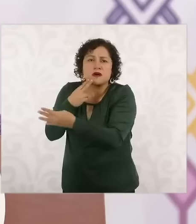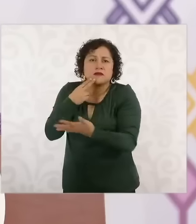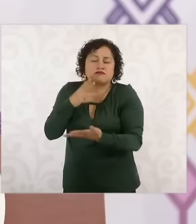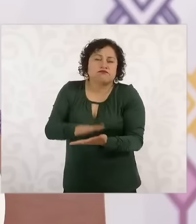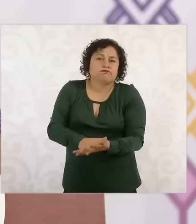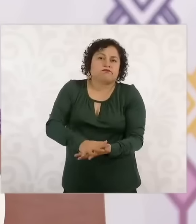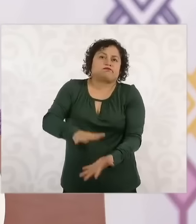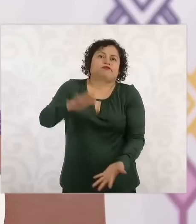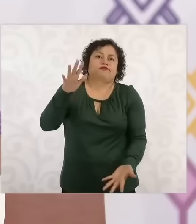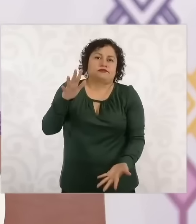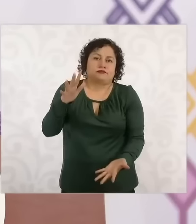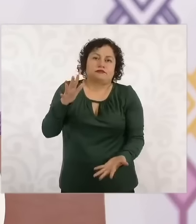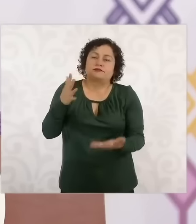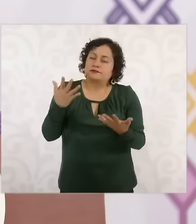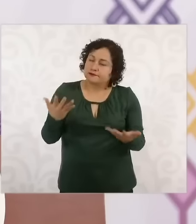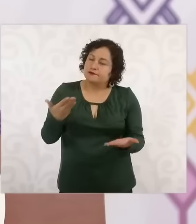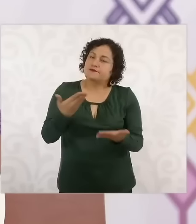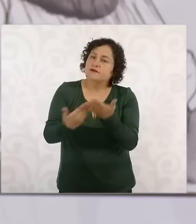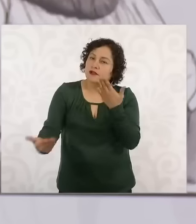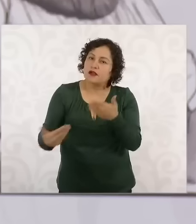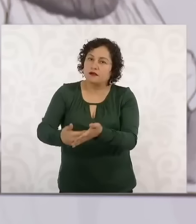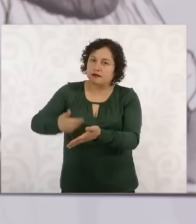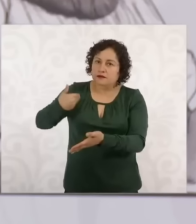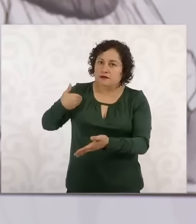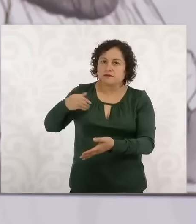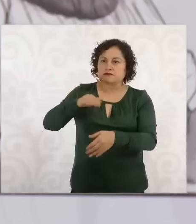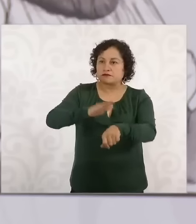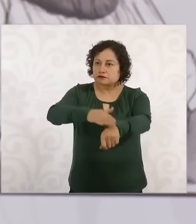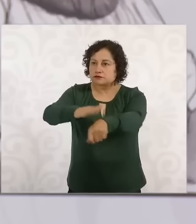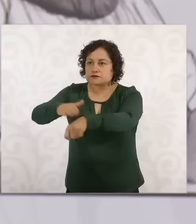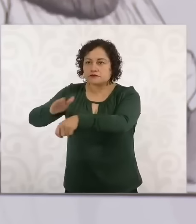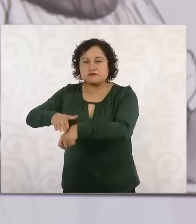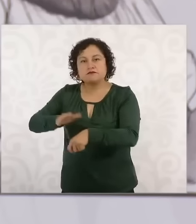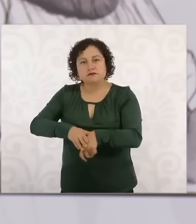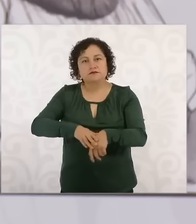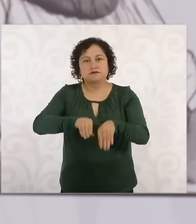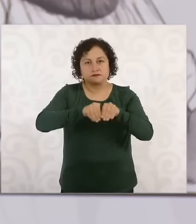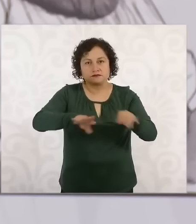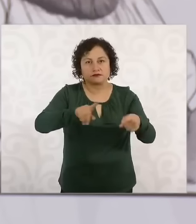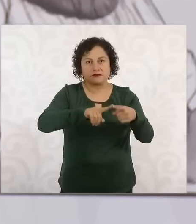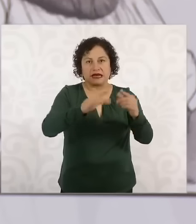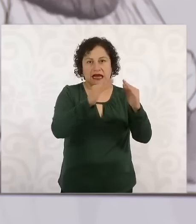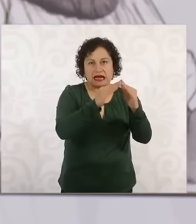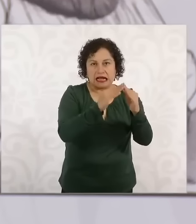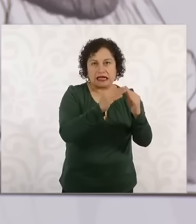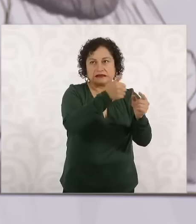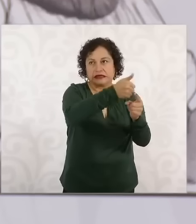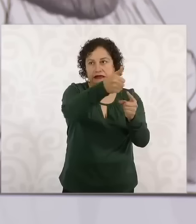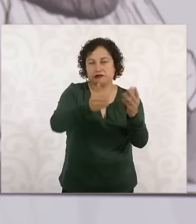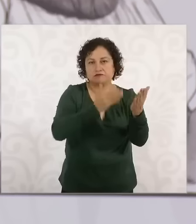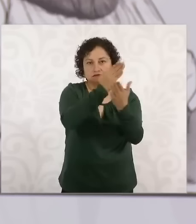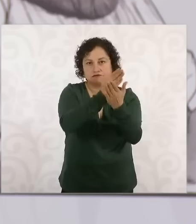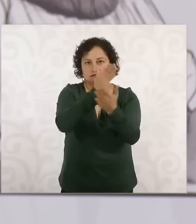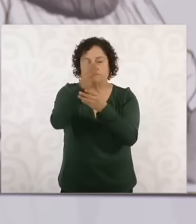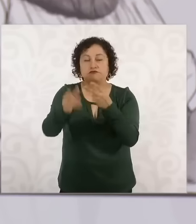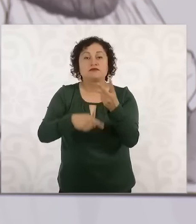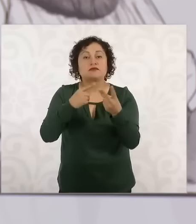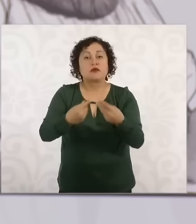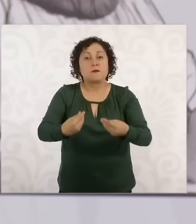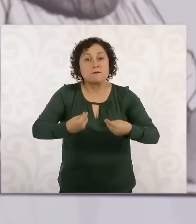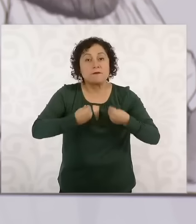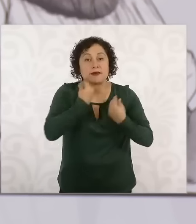casa por casa, vive eh vive saludable, vive feliz en las escuelas, el quitar la comida chatarra de